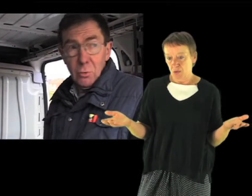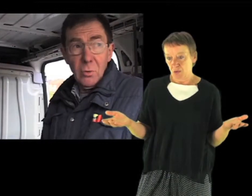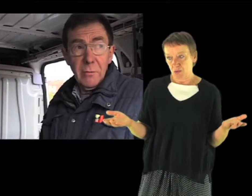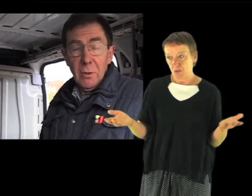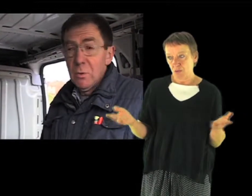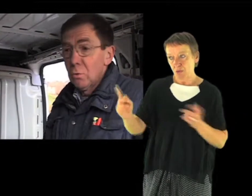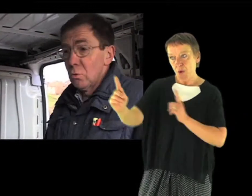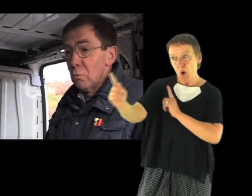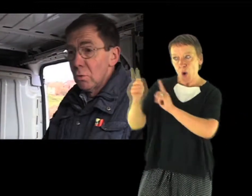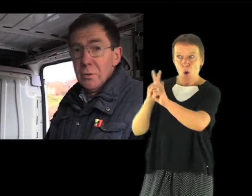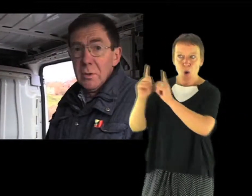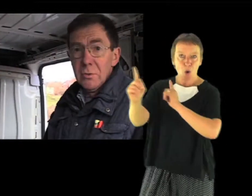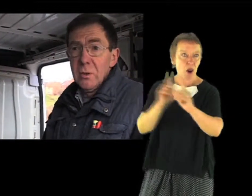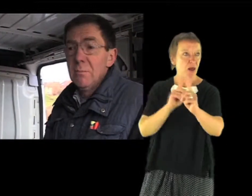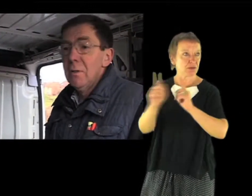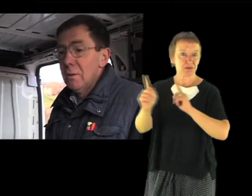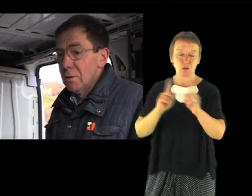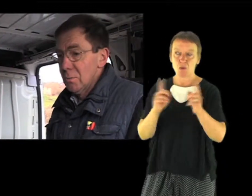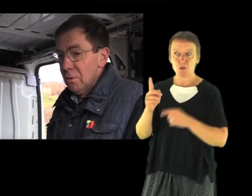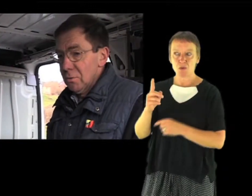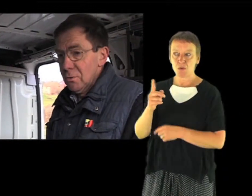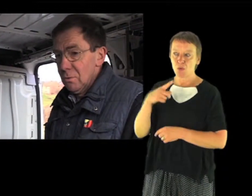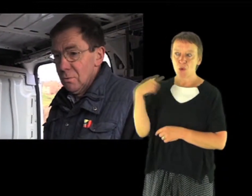Dans la relation qu'on a avec lui, tout le monde s'y est mis